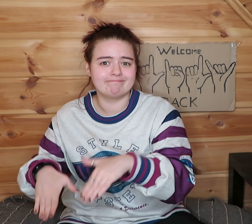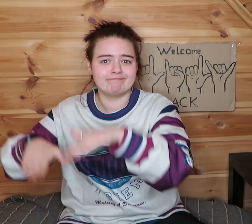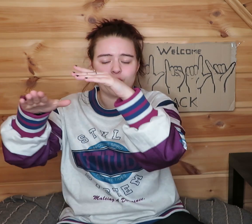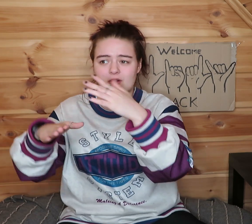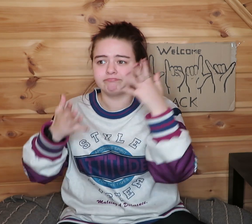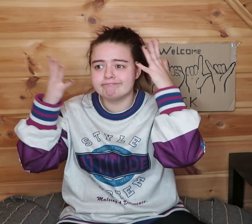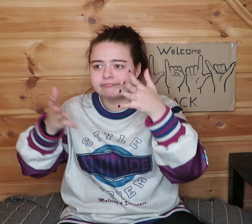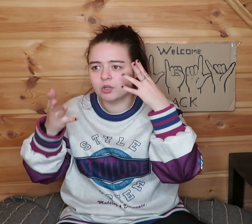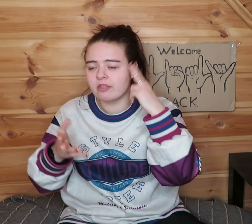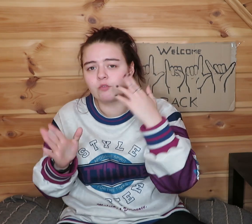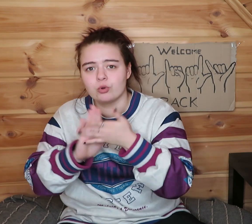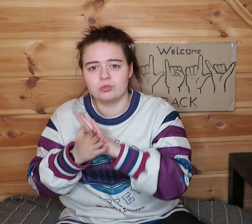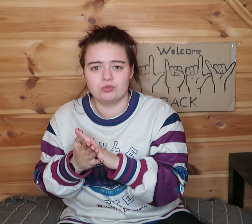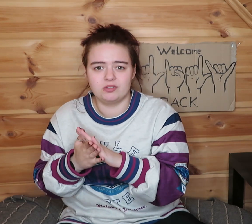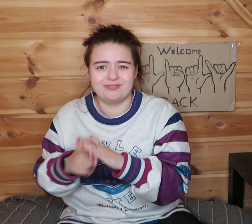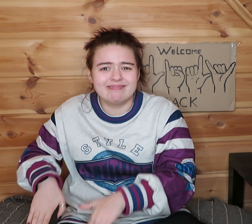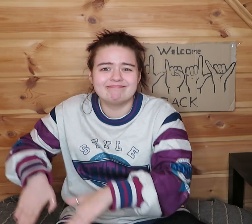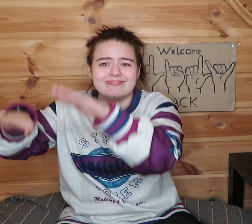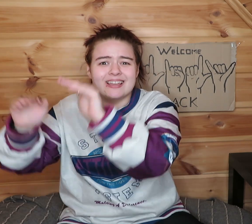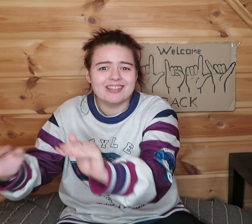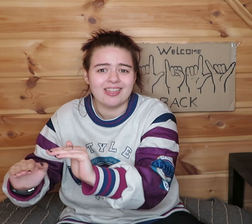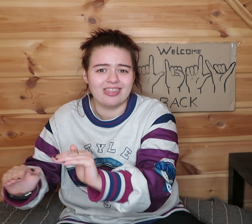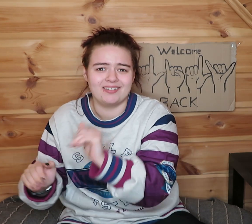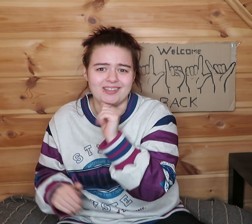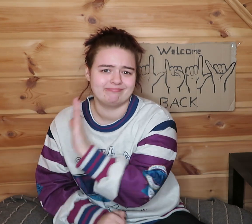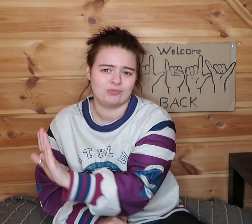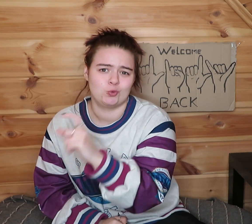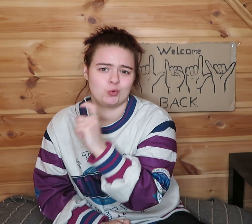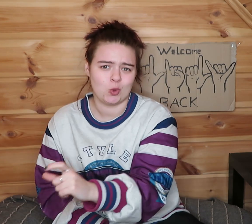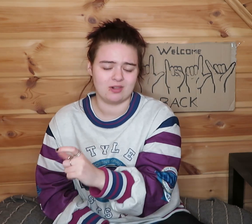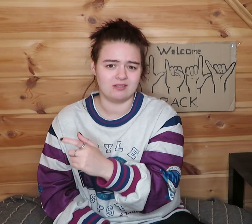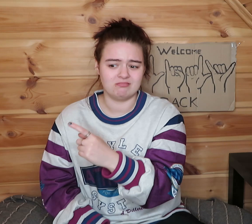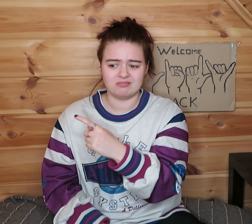Und vielleicht kein Wissen über die Gehörlosen Community haben. Das sind Kinder und unschuldig.